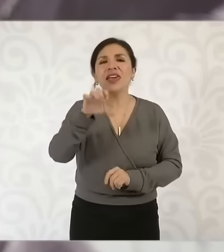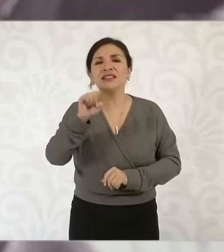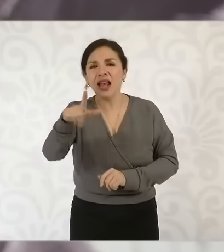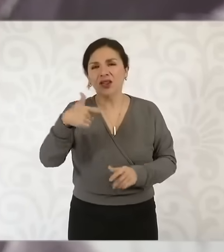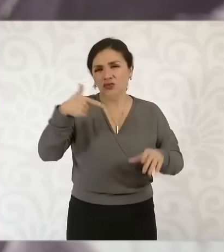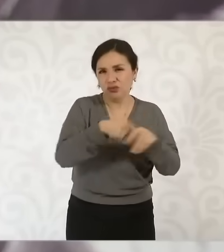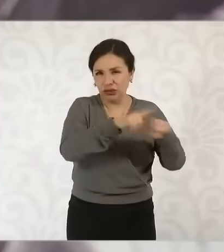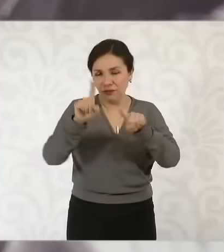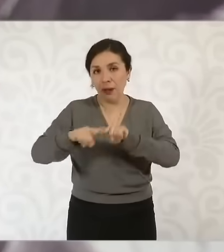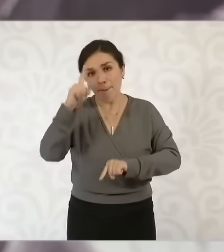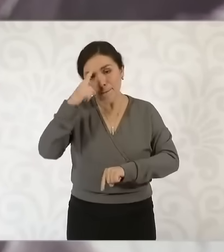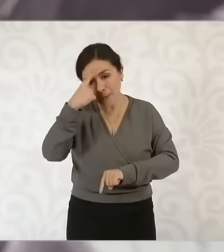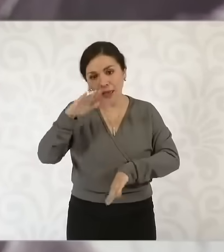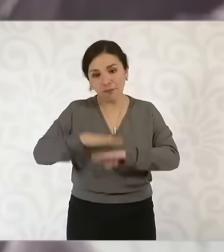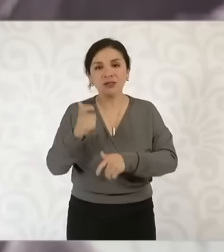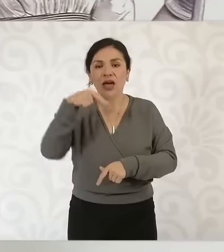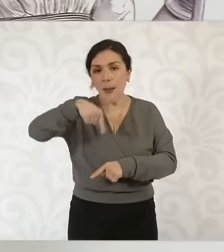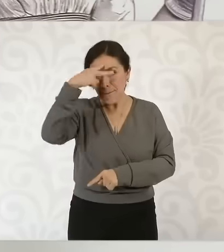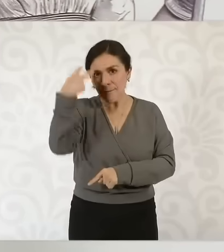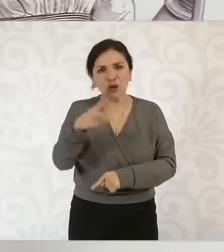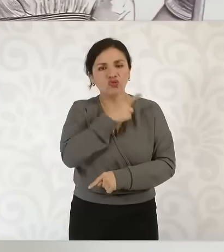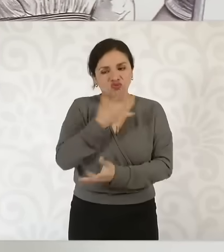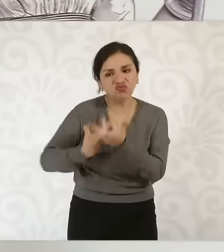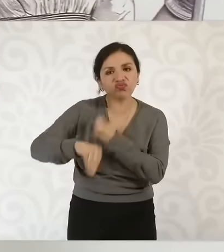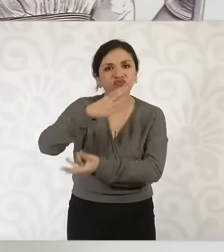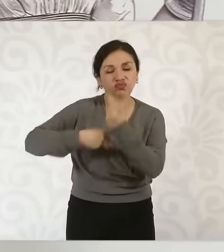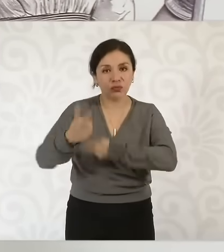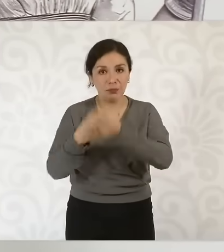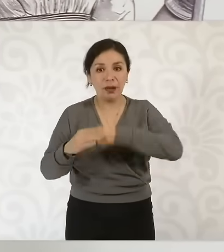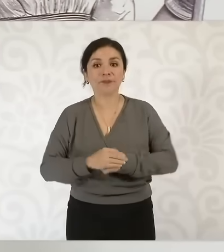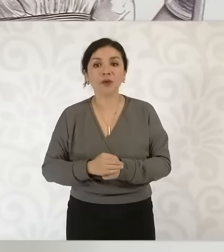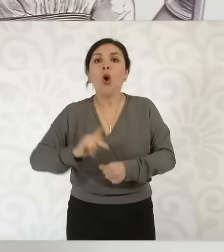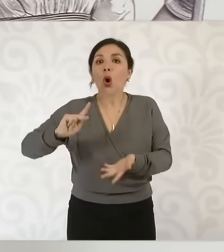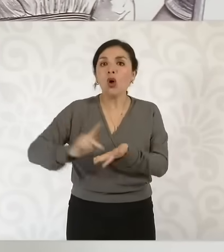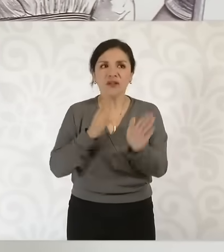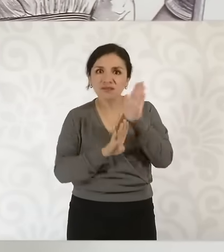avanzando en la autosuficiencia nacional. El relanciamiento de la industria petroquímica y el